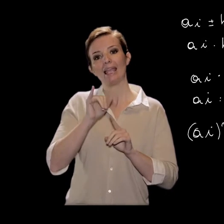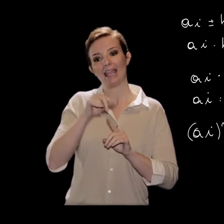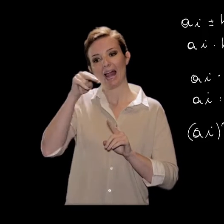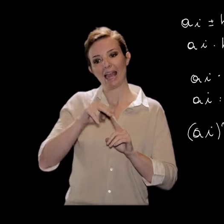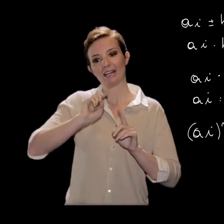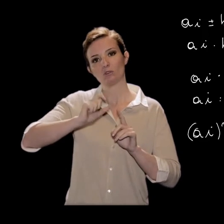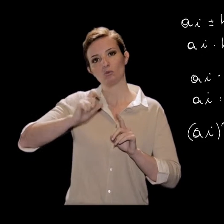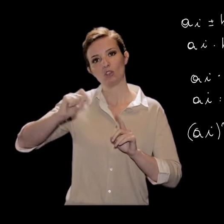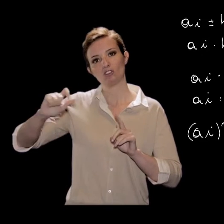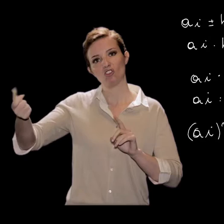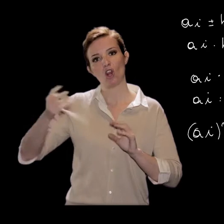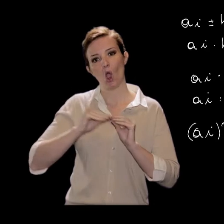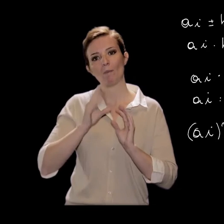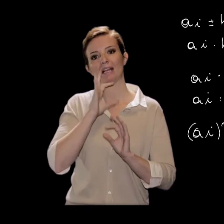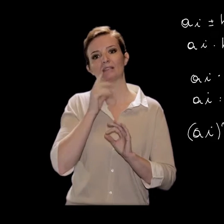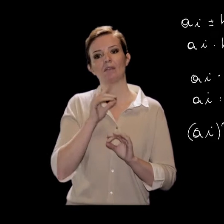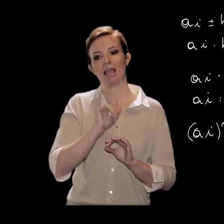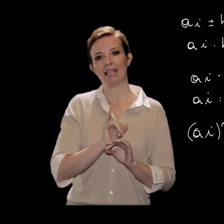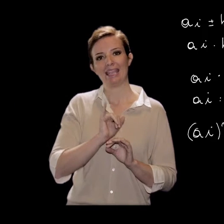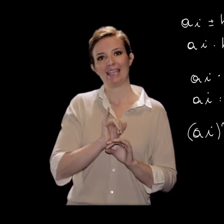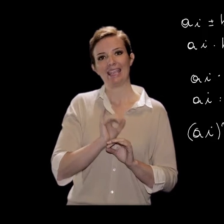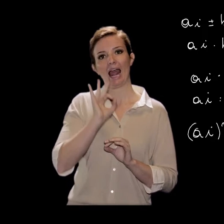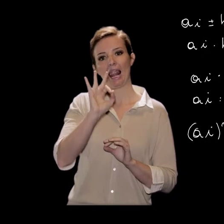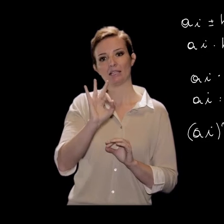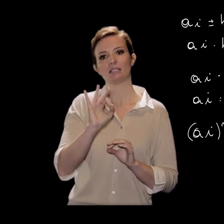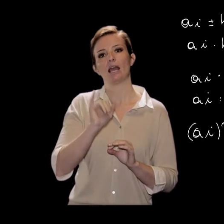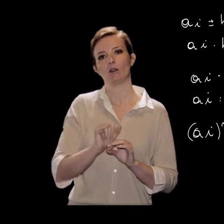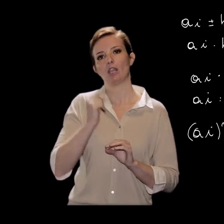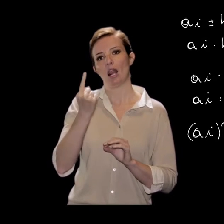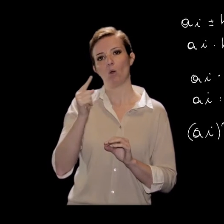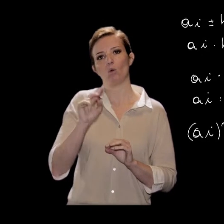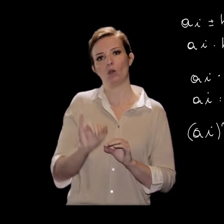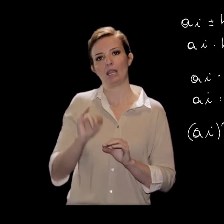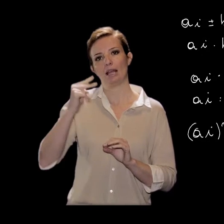Per esempio, possiamo vedere quanto fa i⁰, i¹, i², i³...